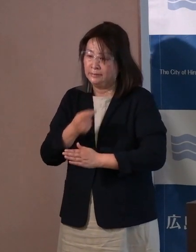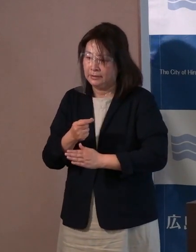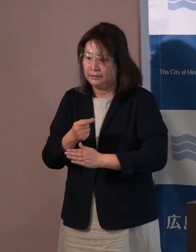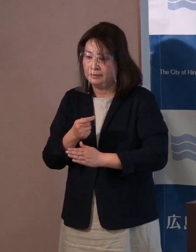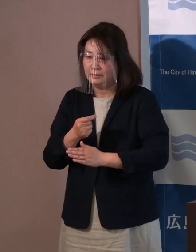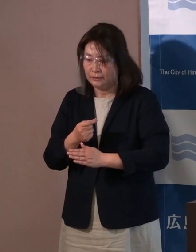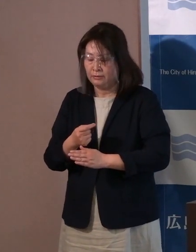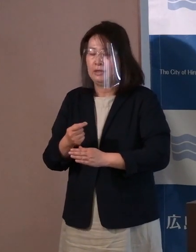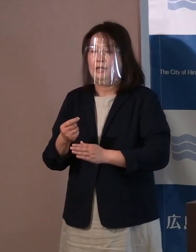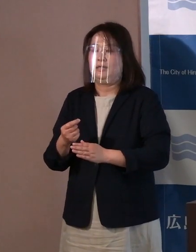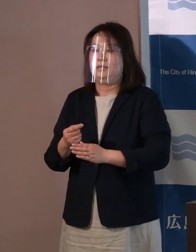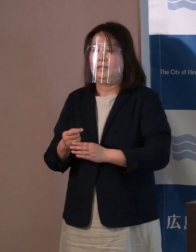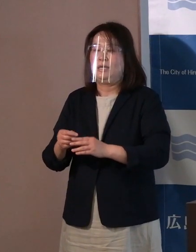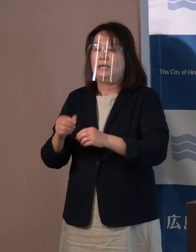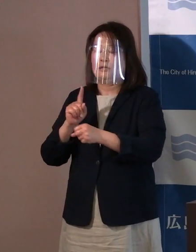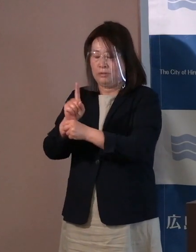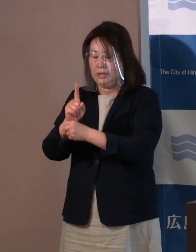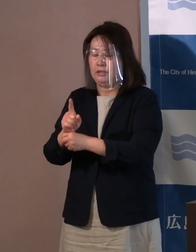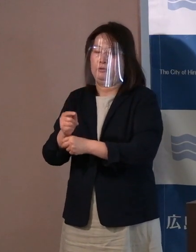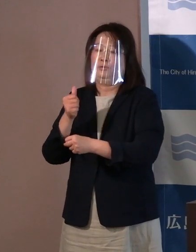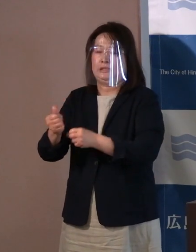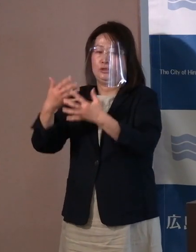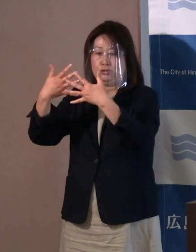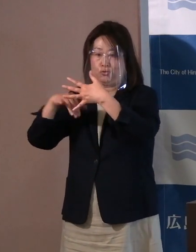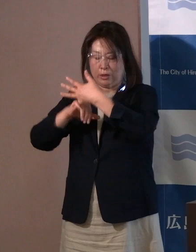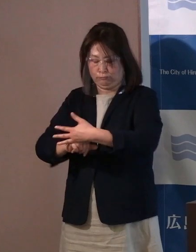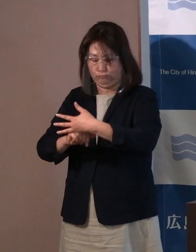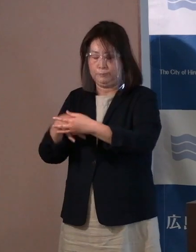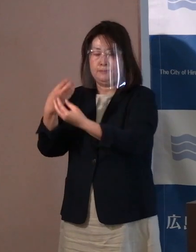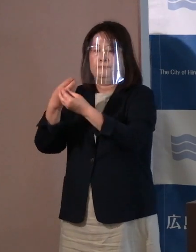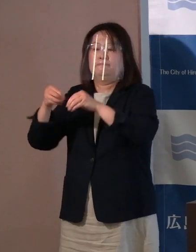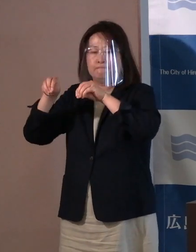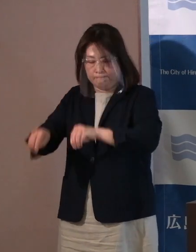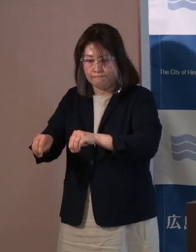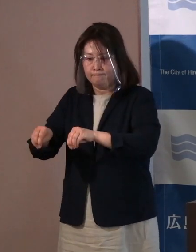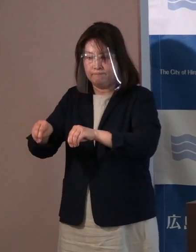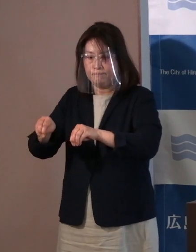そして､締約国会議には､ まず参加してもらうということ｡